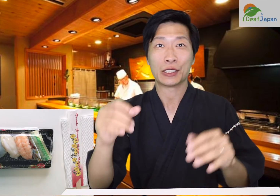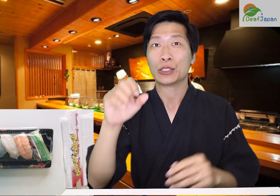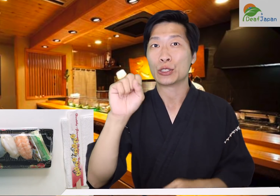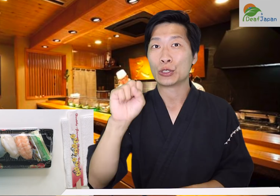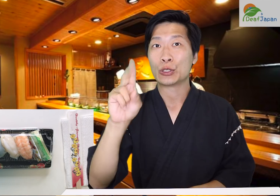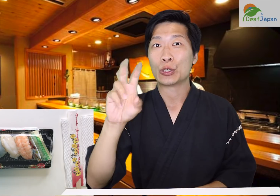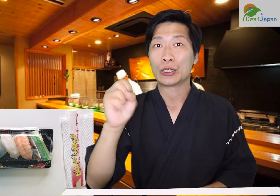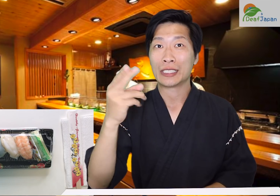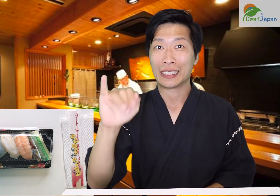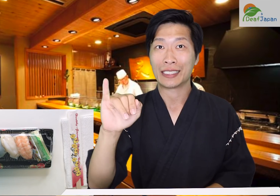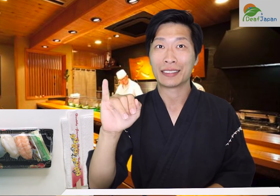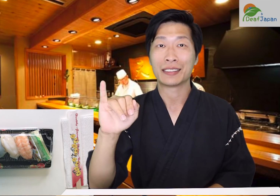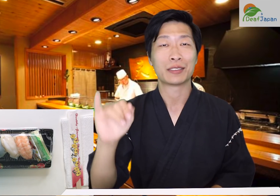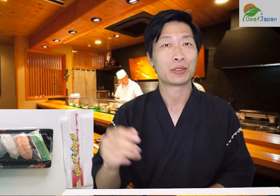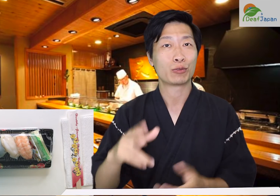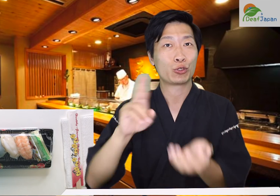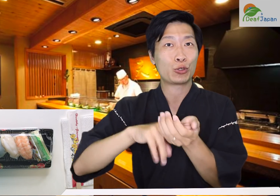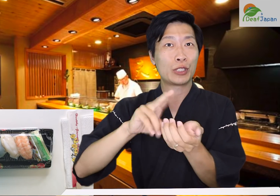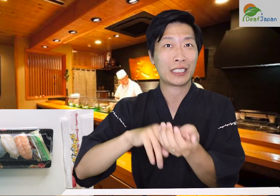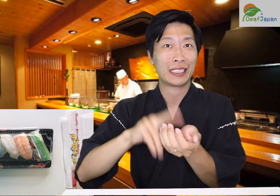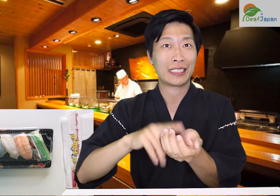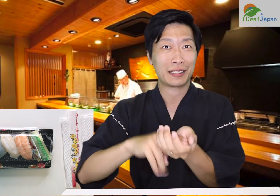Ok, lasst uns anfangen. Sushi.